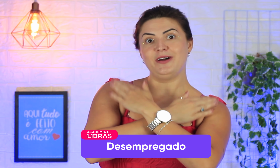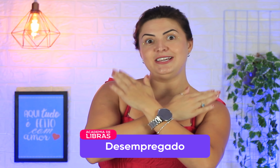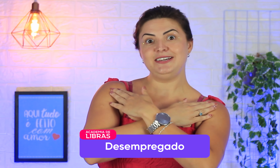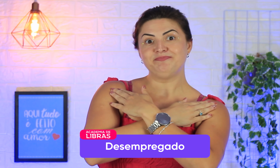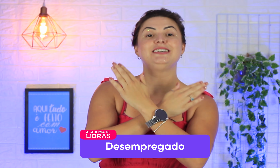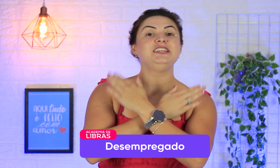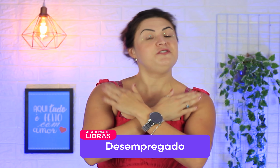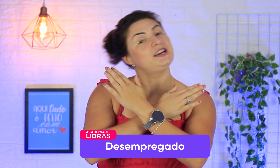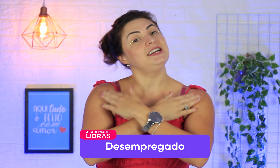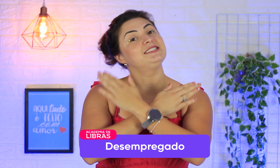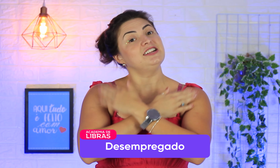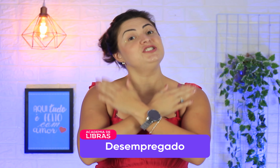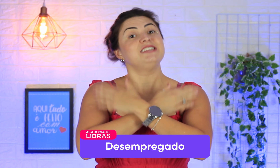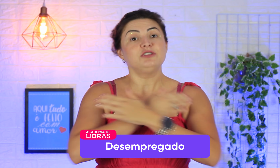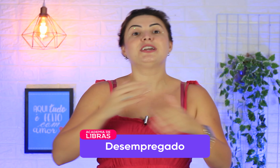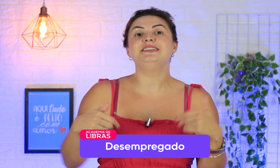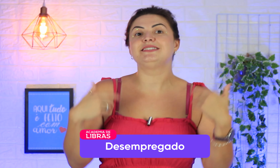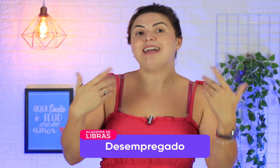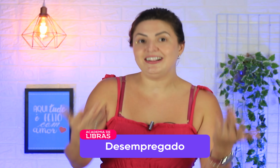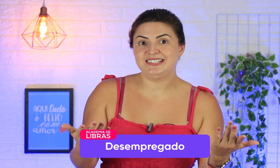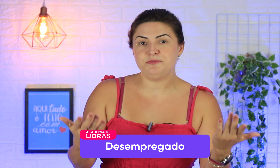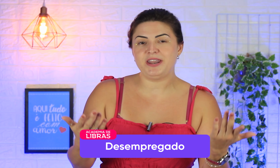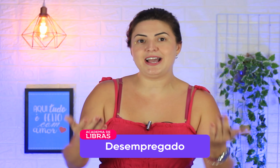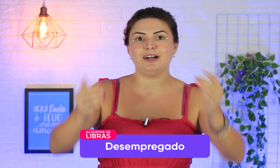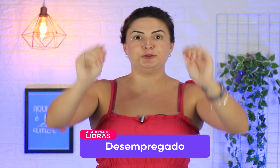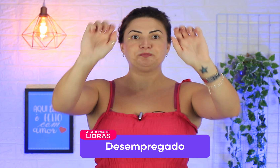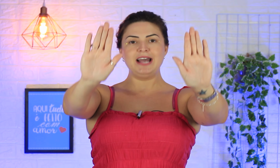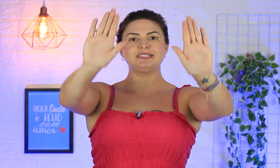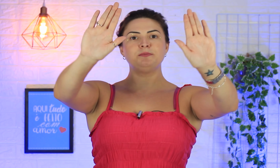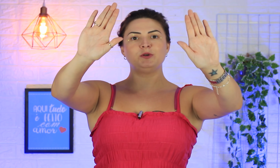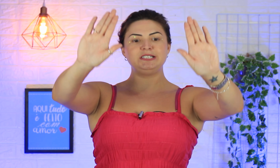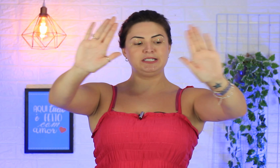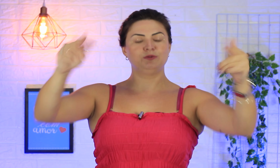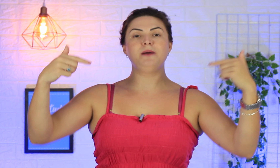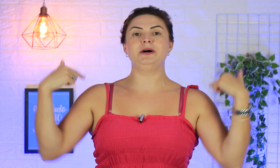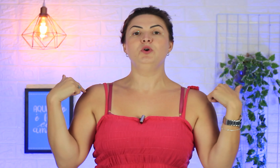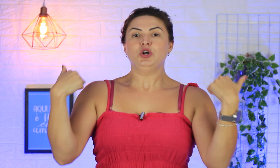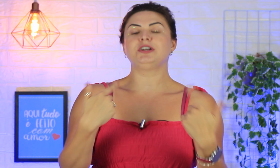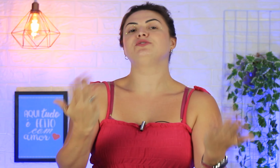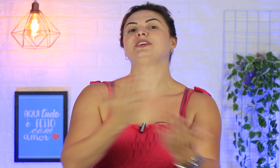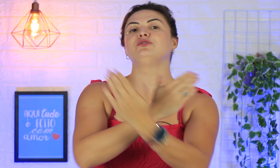aqui significa que ele está dizendo que ele está desempregado essa posição da mão tocando aqui o